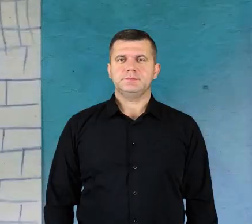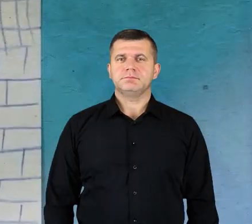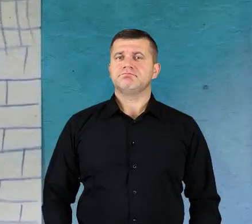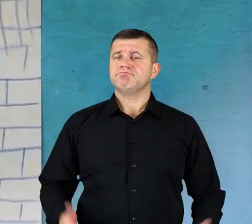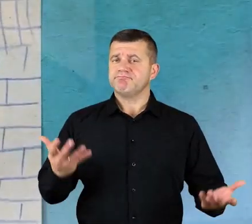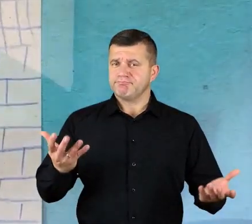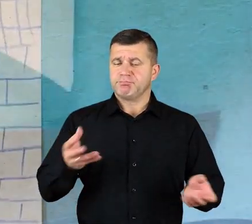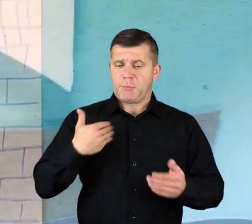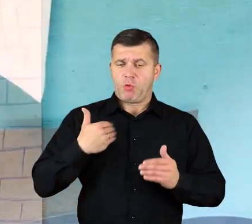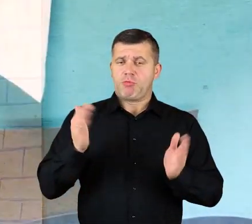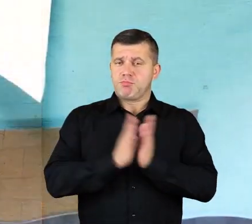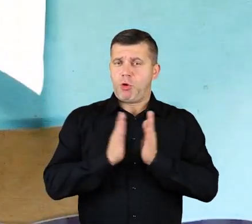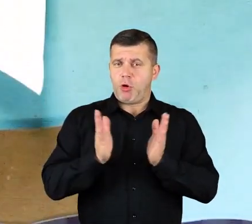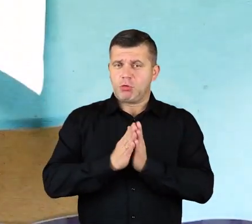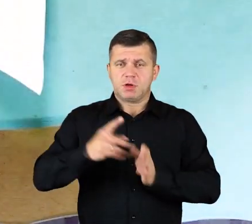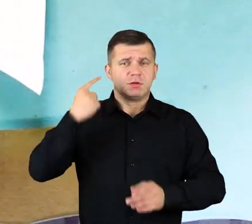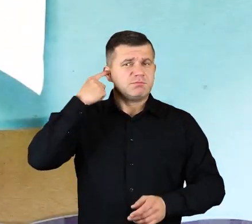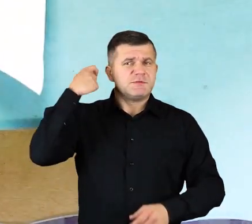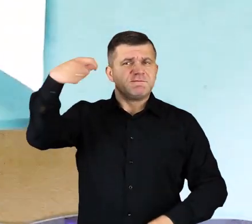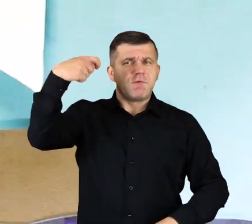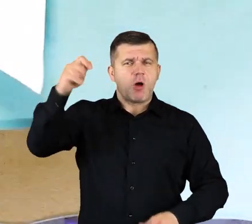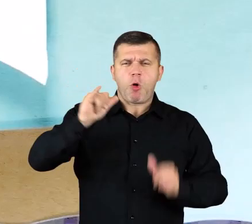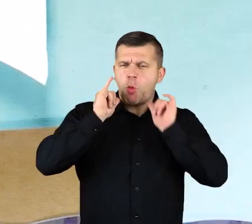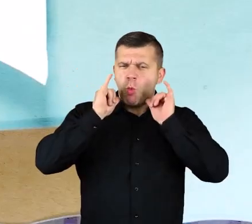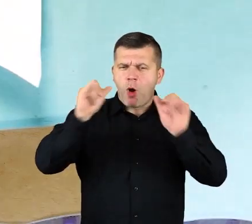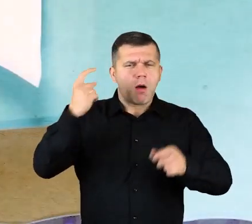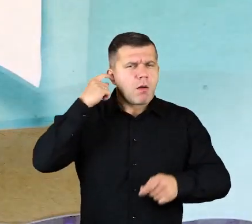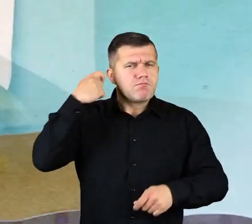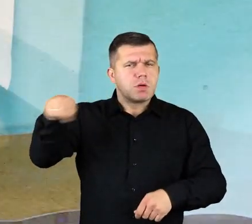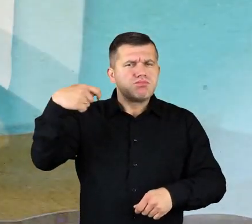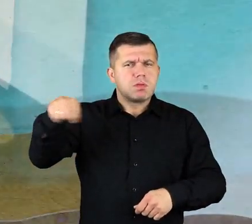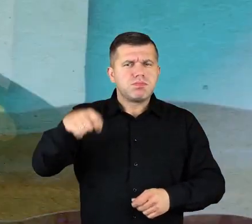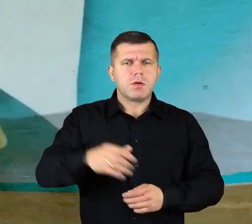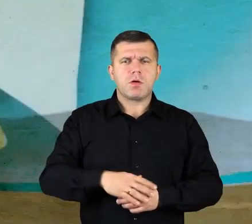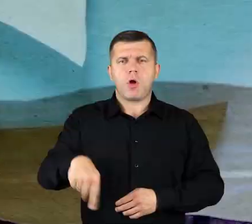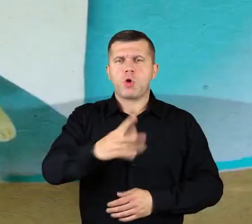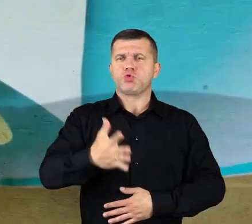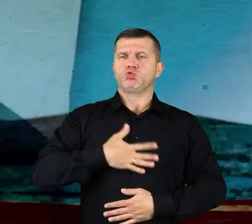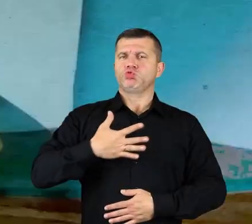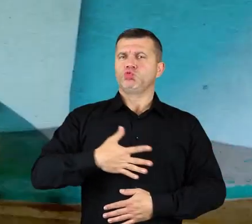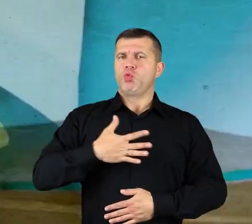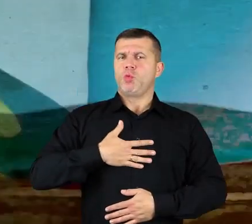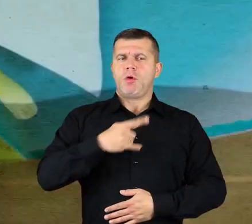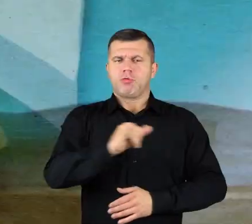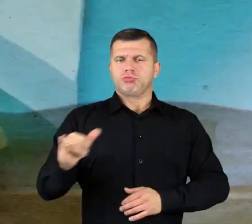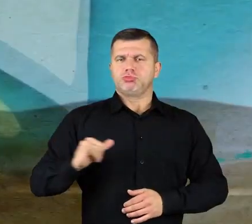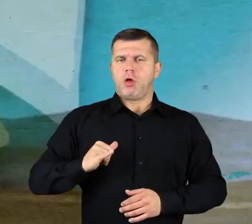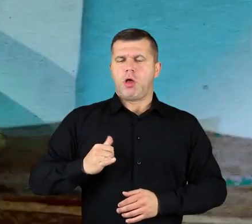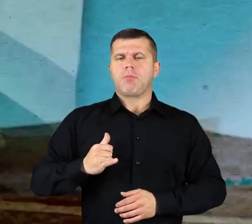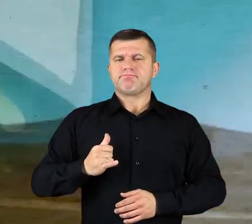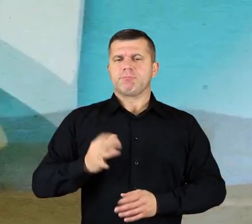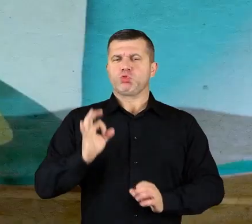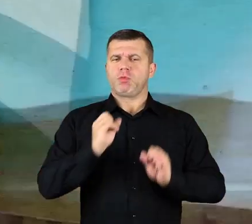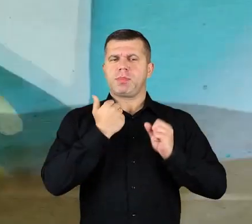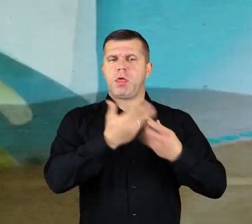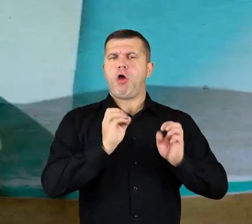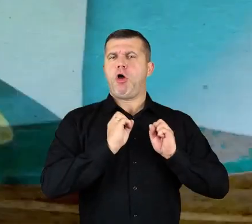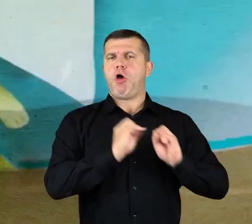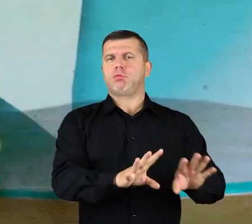A gdy zaczął się modlić, dzwony zaczęły bardzo głośno bić, Poczuł wtedy, że grzechy zostały mu odpuszczone.